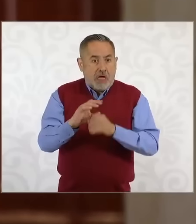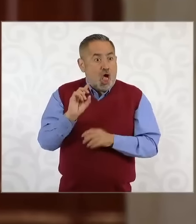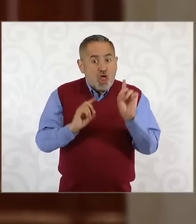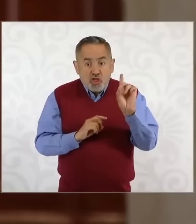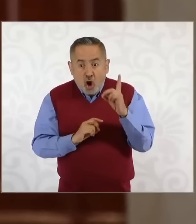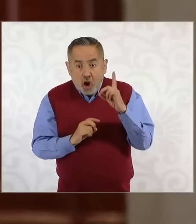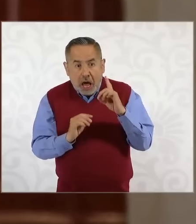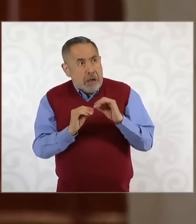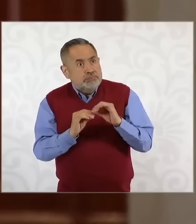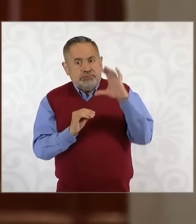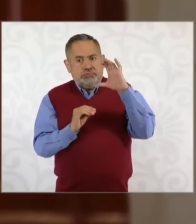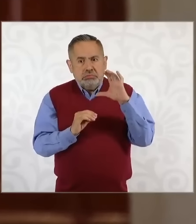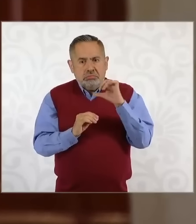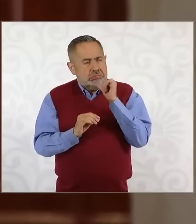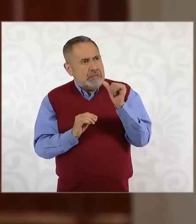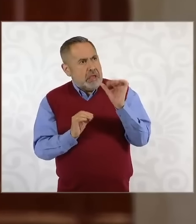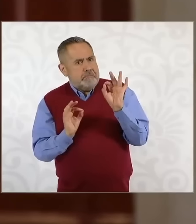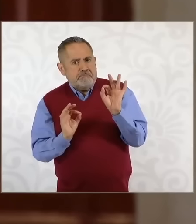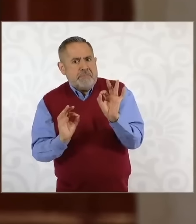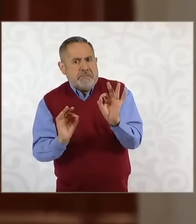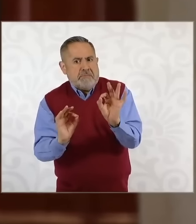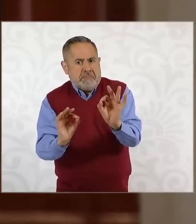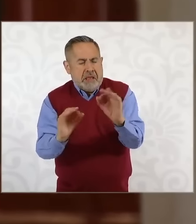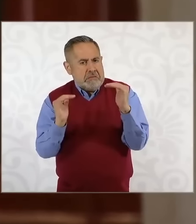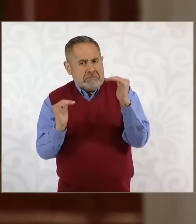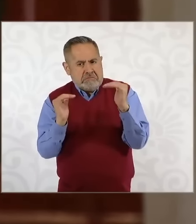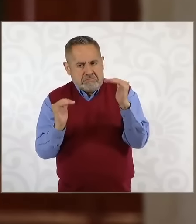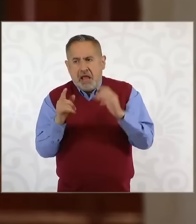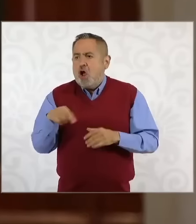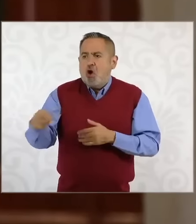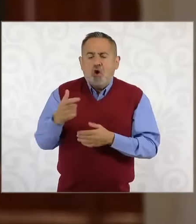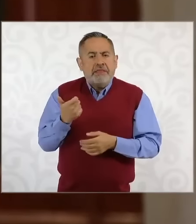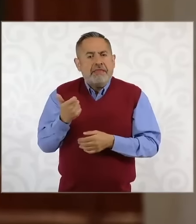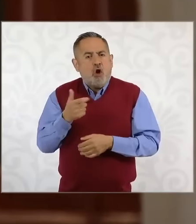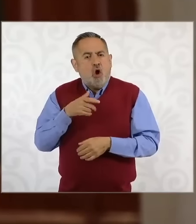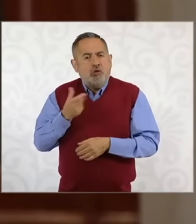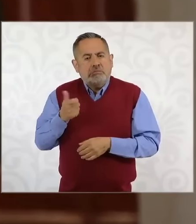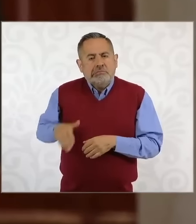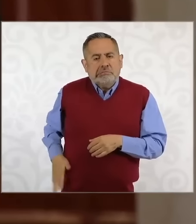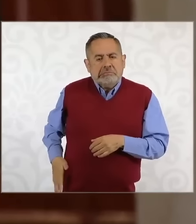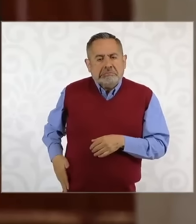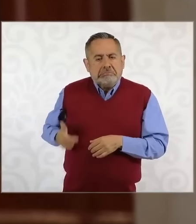elevado a más de lo previsto y, por supuesto, los bolsillos de los mexicanos pues tienen una digamos